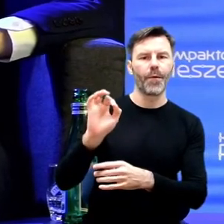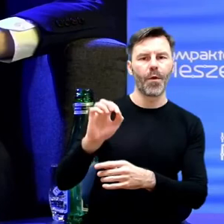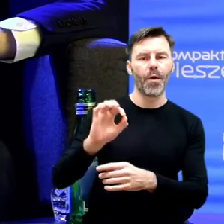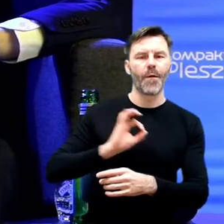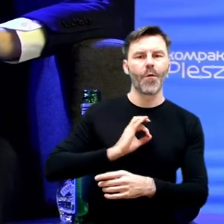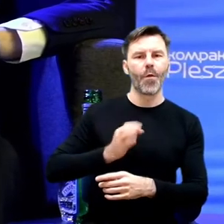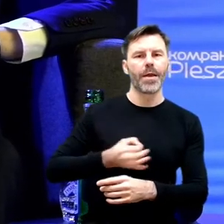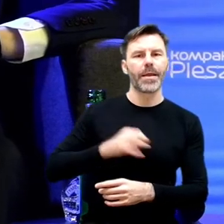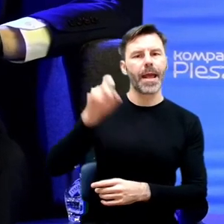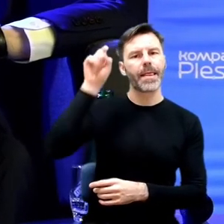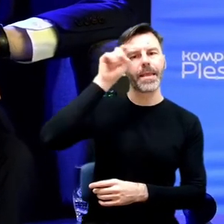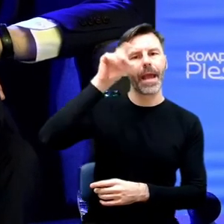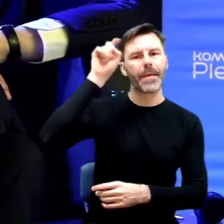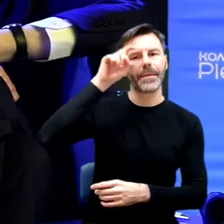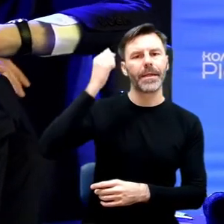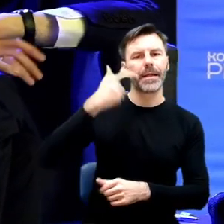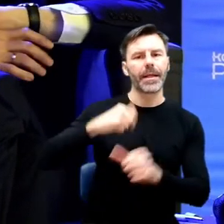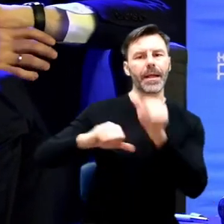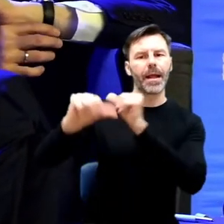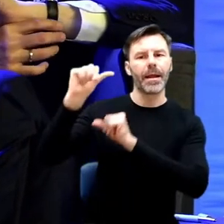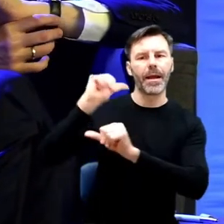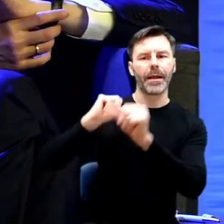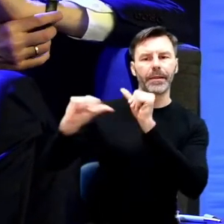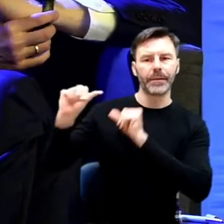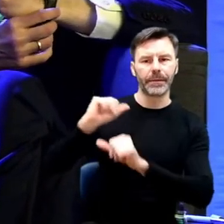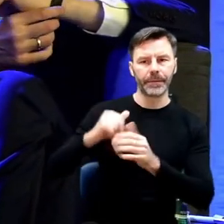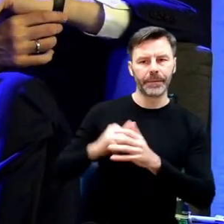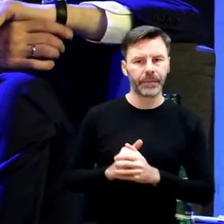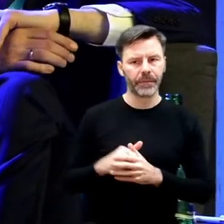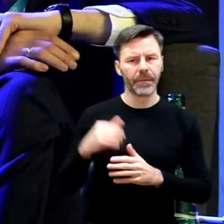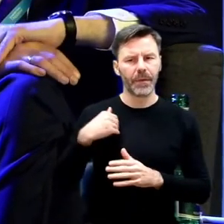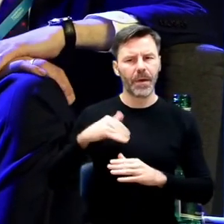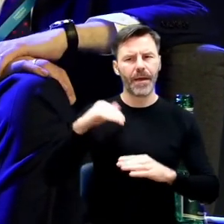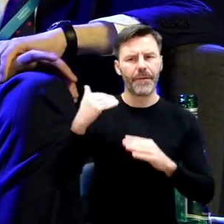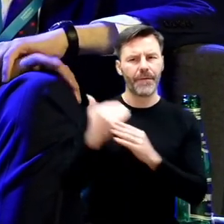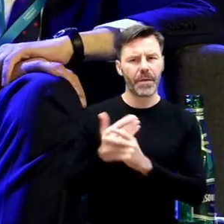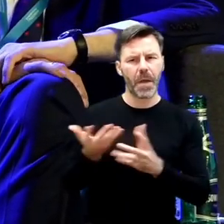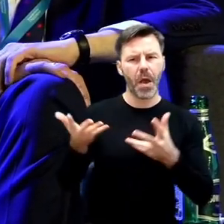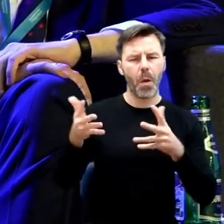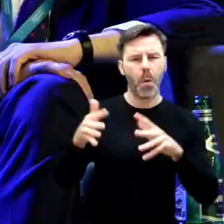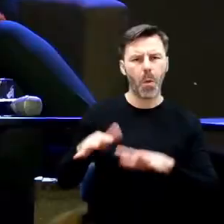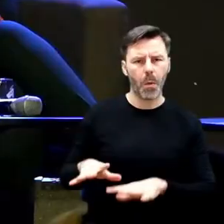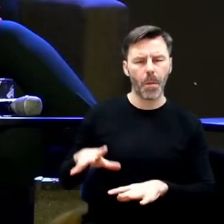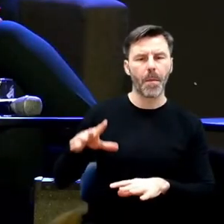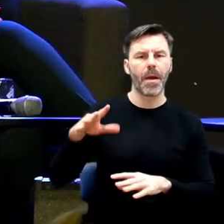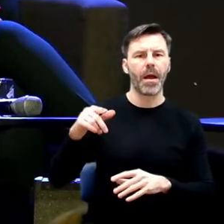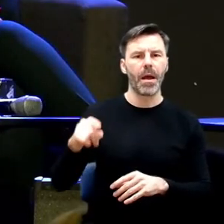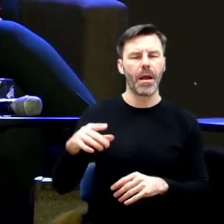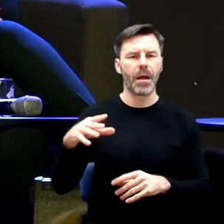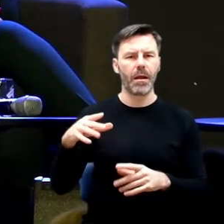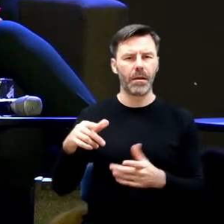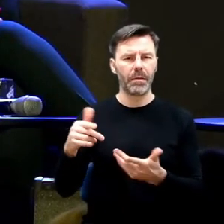Firma była w upadłości, produkująca płyty drewnopochodne do przemysłu meblarskiego głównie.